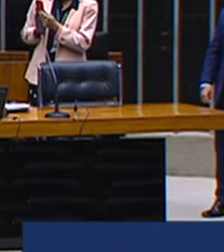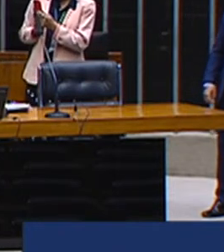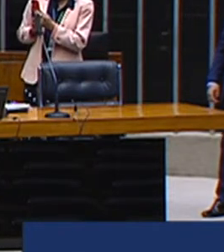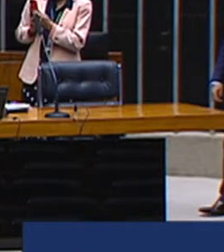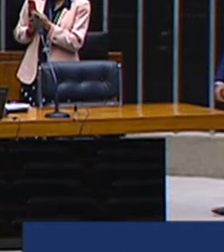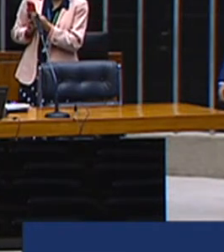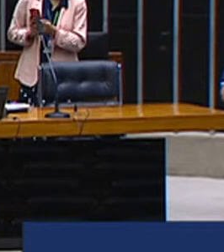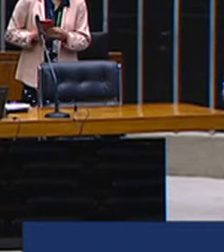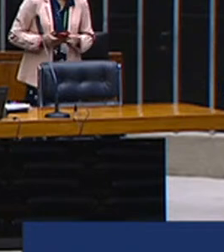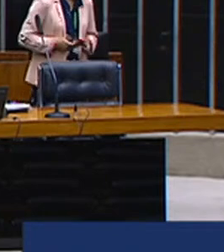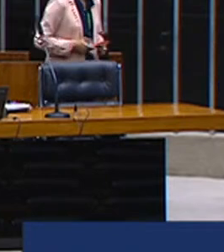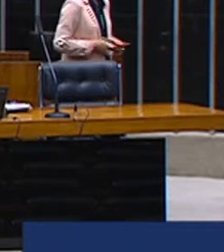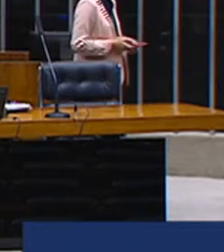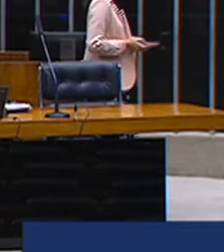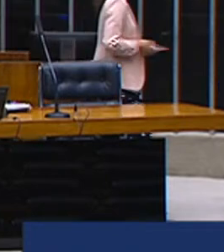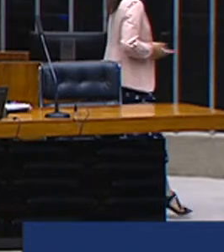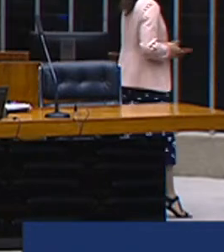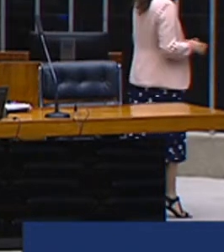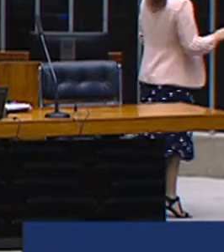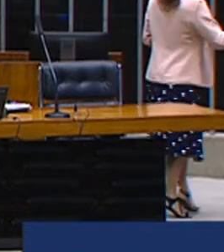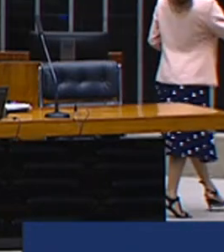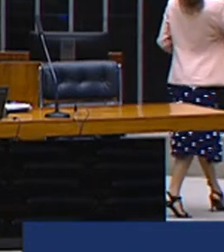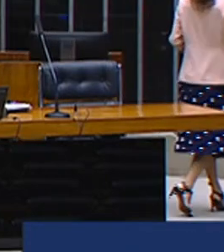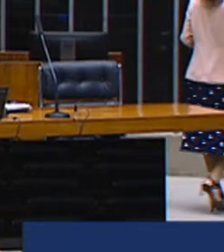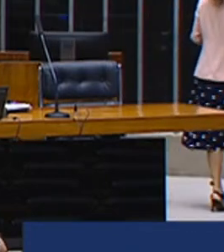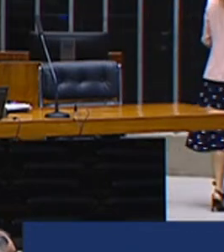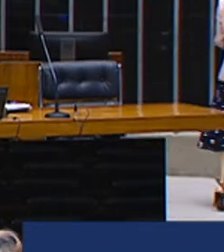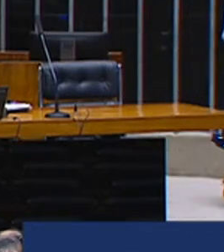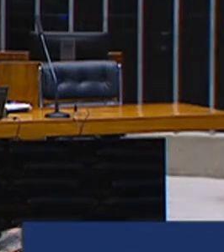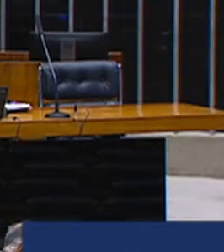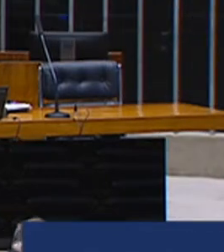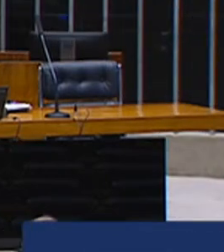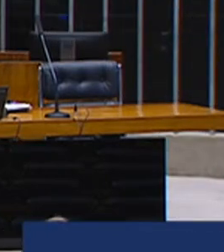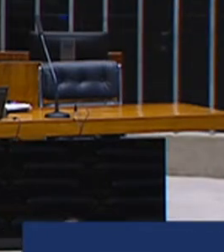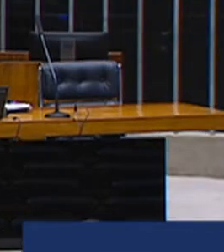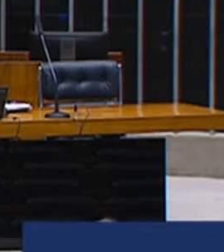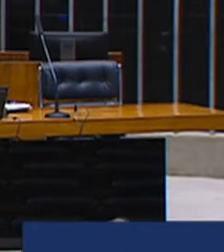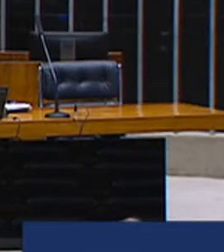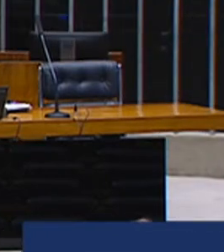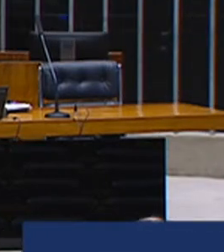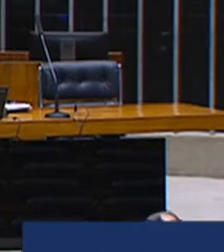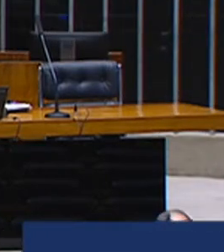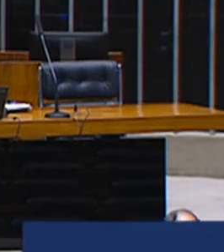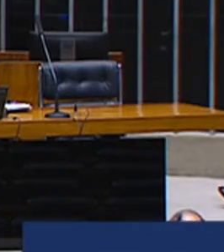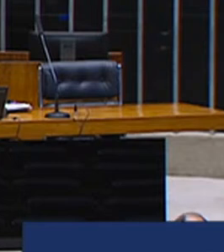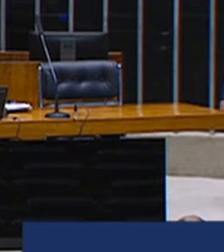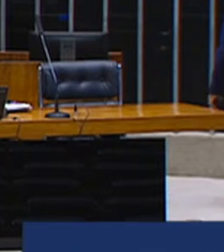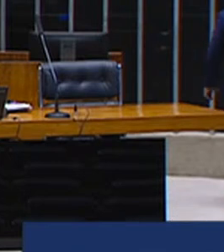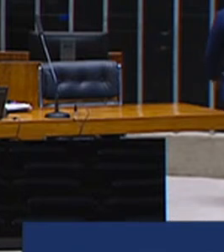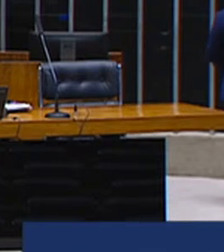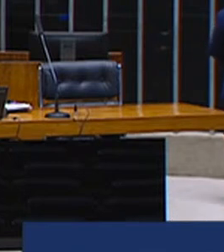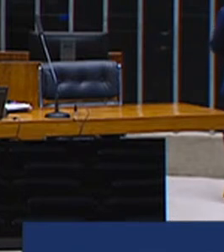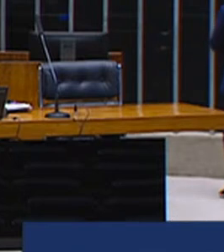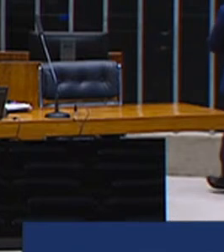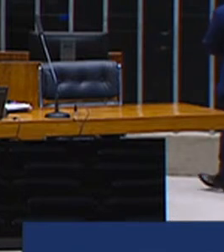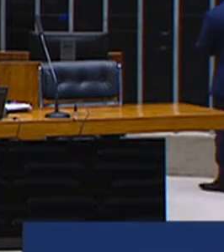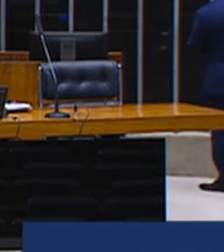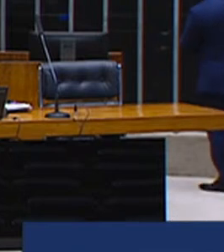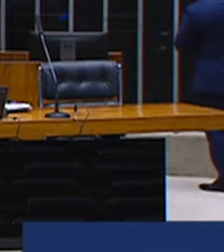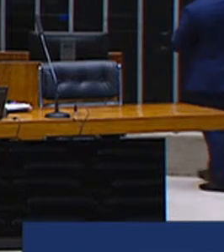DE CUSTÓDIA COMO ELE ESTÁ POSTO, NÓS VAMOS ESTAR TRABALHANDO NA OBSTRUÇÃO, NÓS GOSTARÍAMOS QUE ELE FOSSE RETIRADO DE PAUTA, SEM